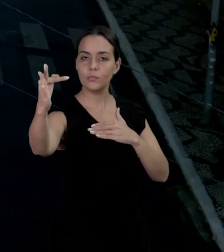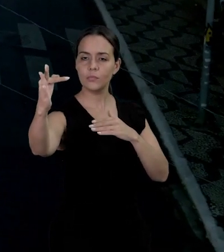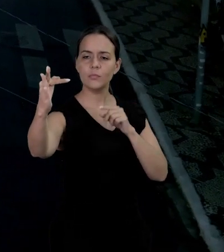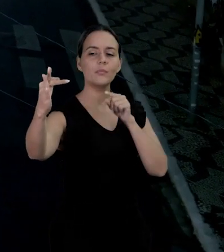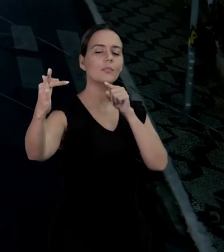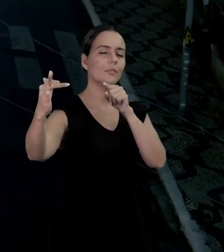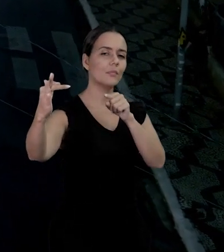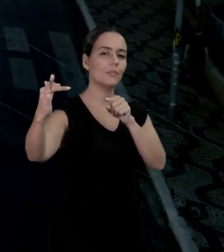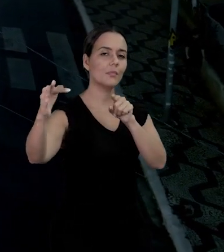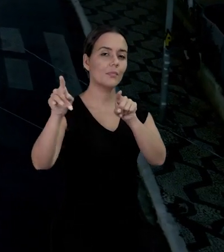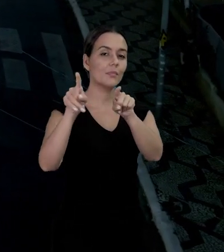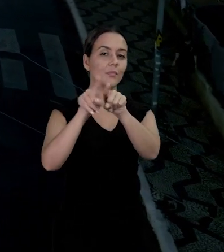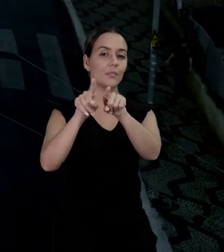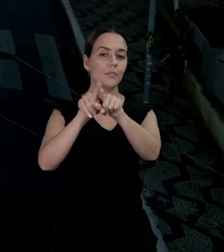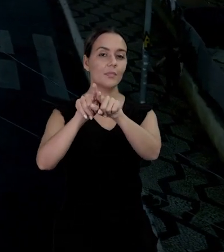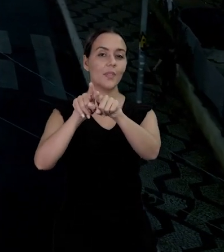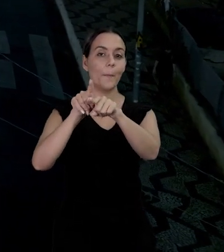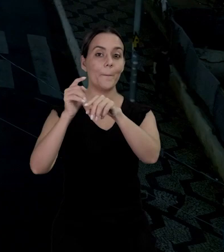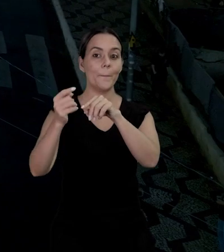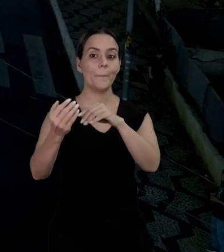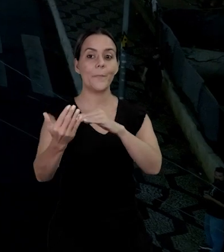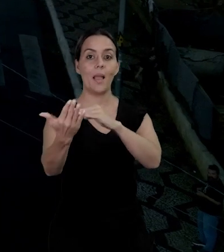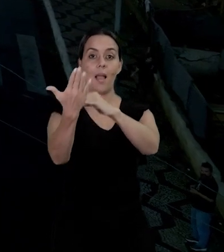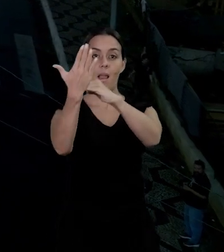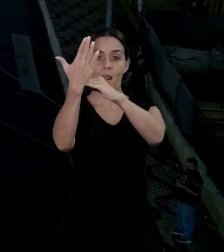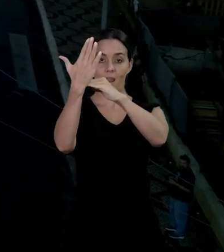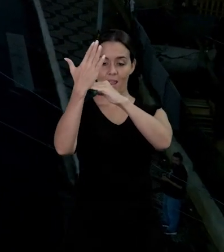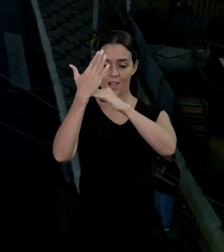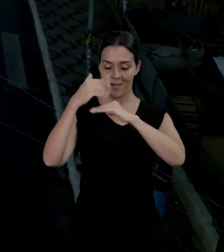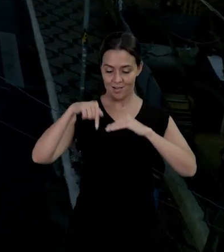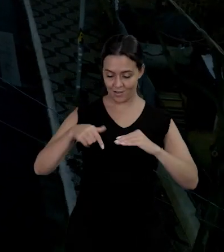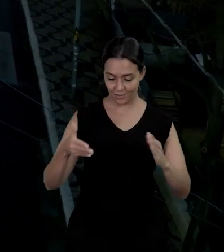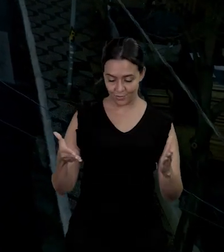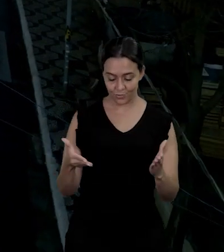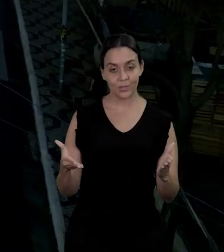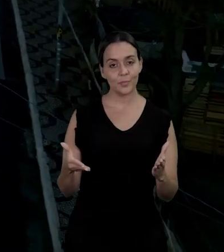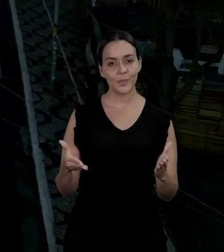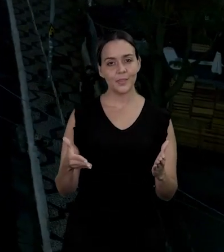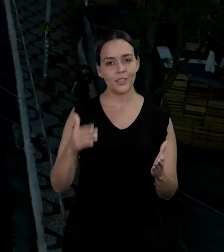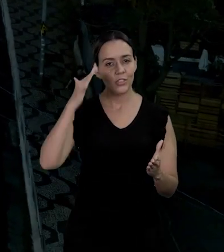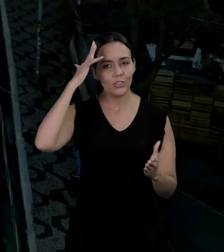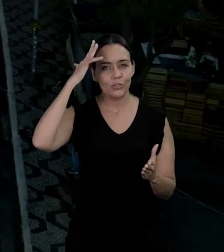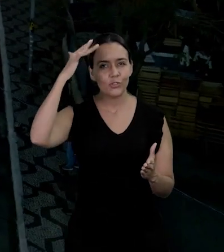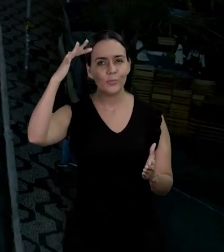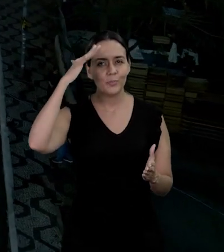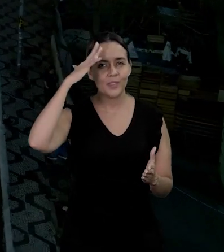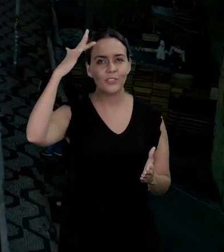Mas o futuro também cria o presente, a visão que a gente tem de futuro,